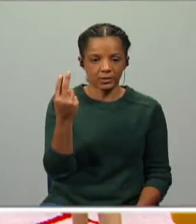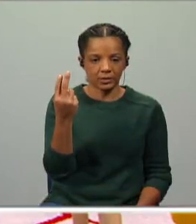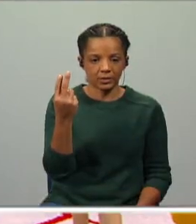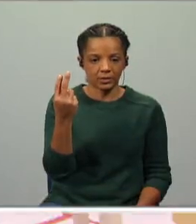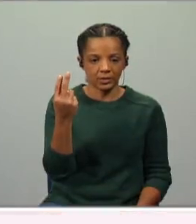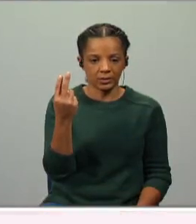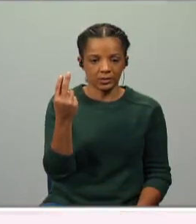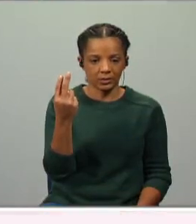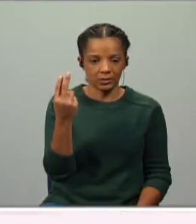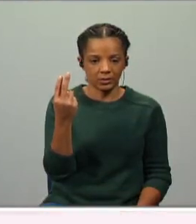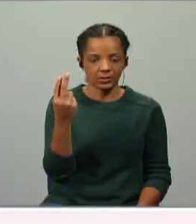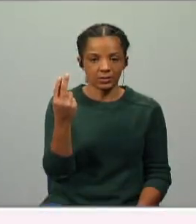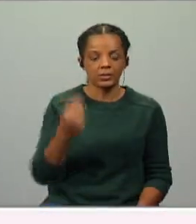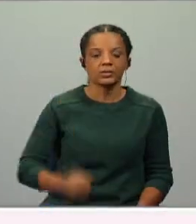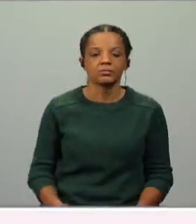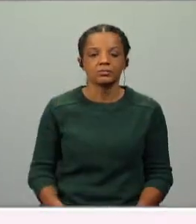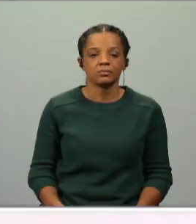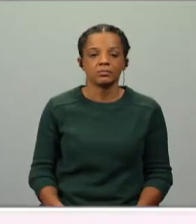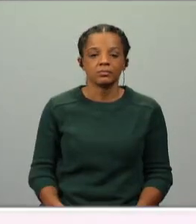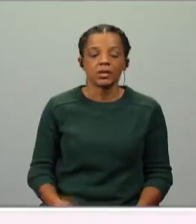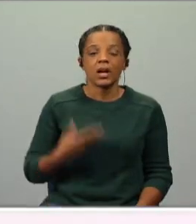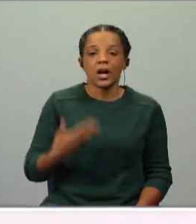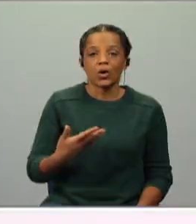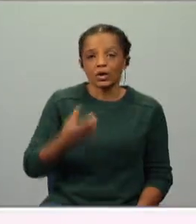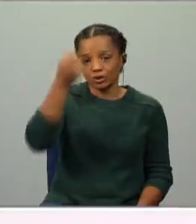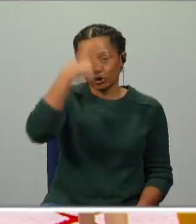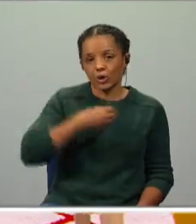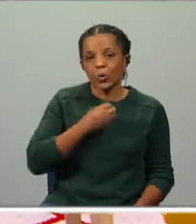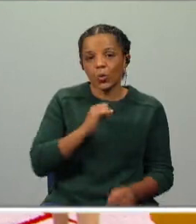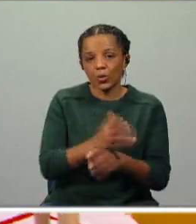de trabalho e vou vos contar outra história combinado